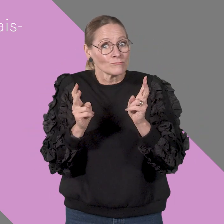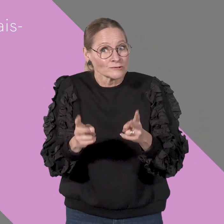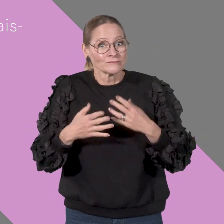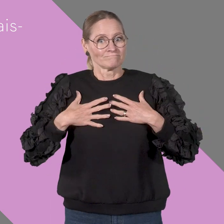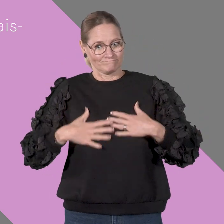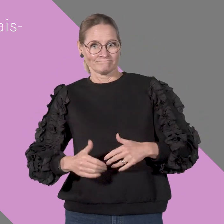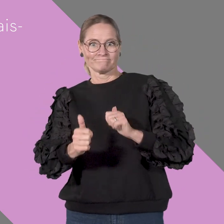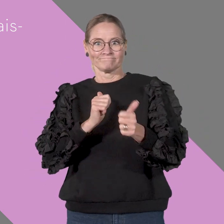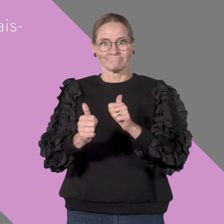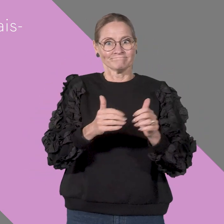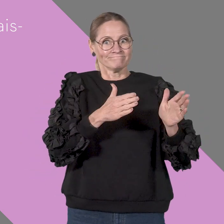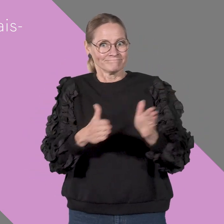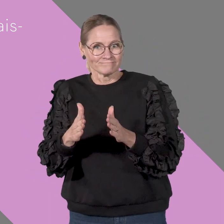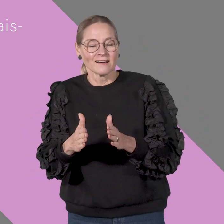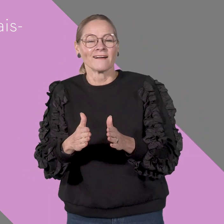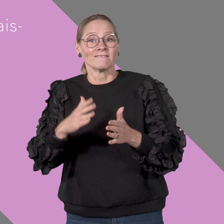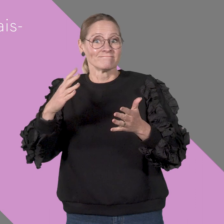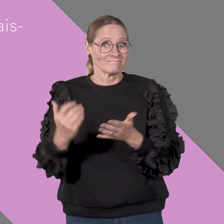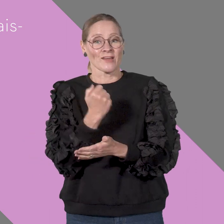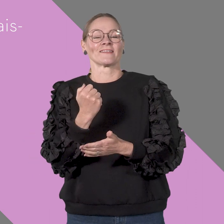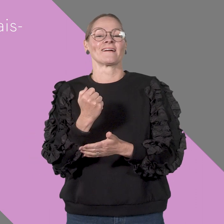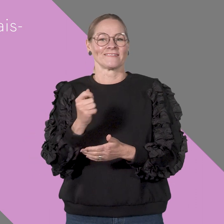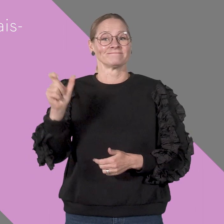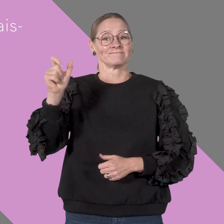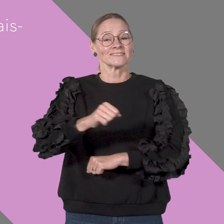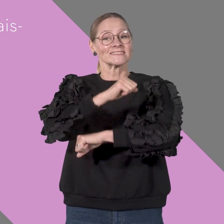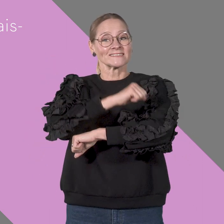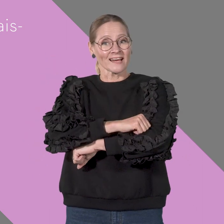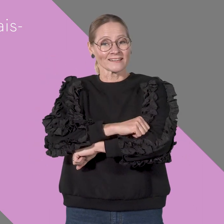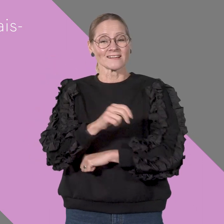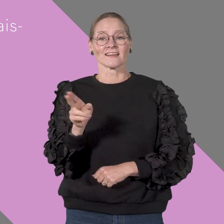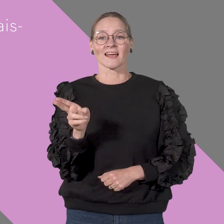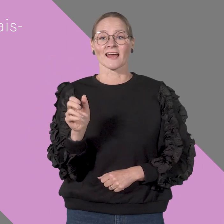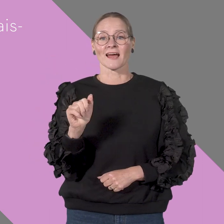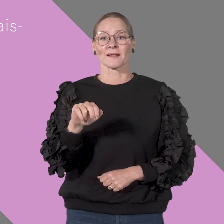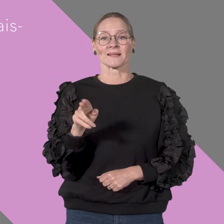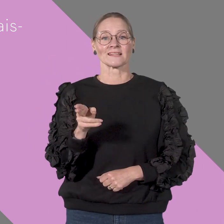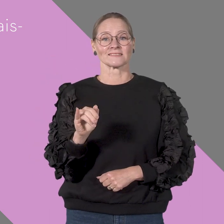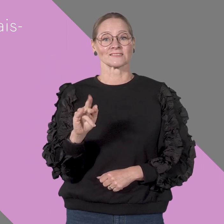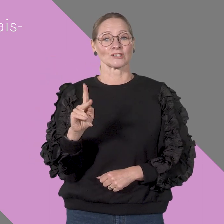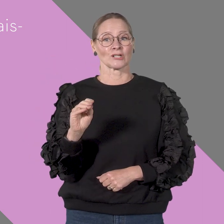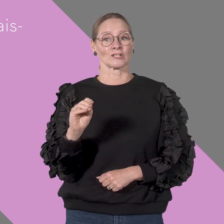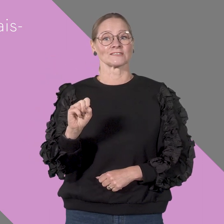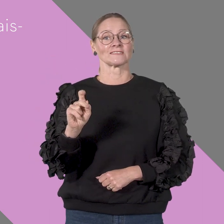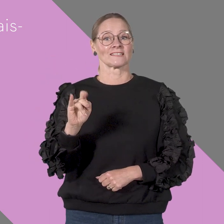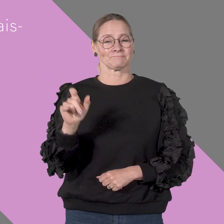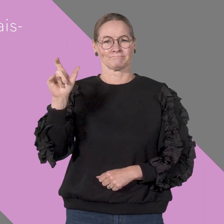Lisäksi järjestettiin asukisa, jonka voiton vei Jarl Hanhikoski -